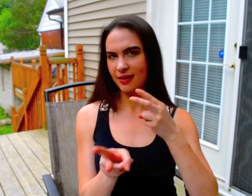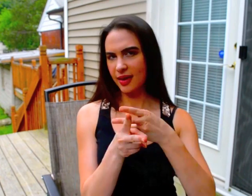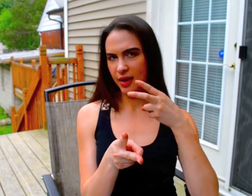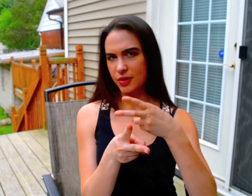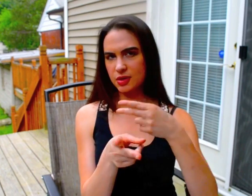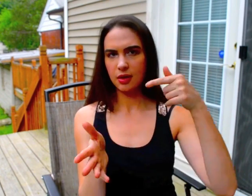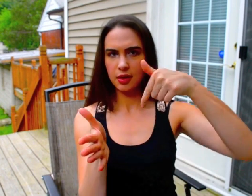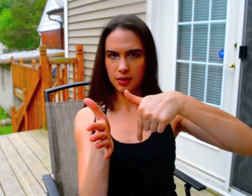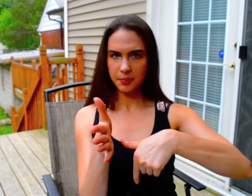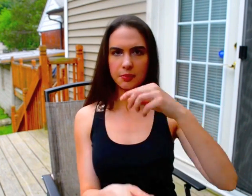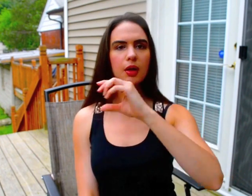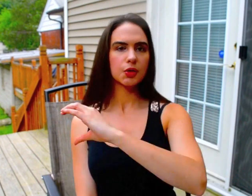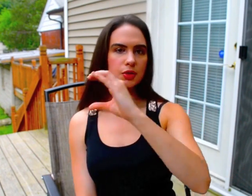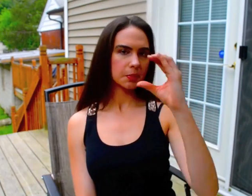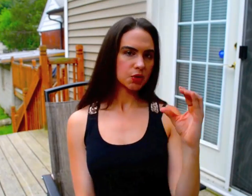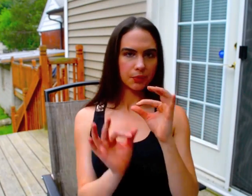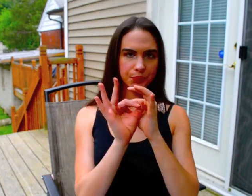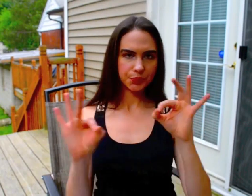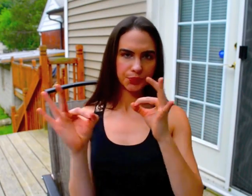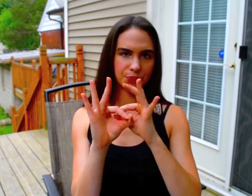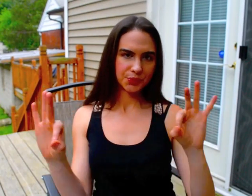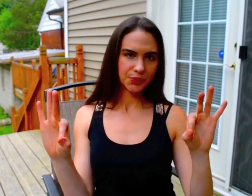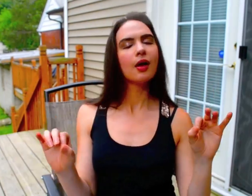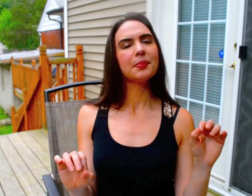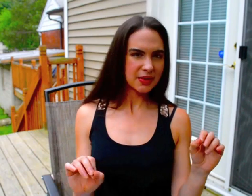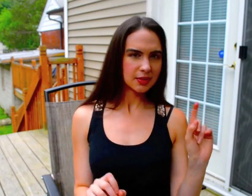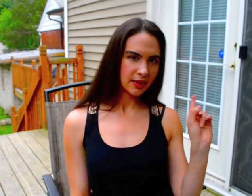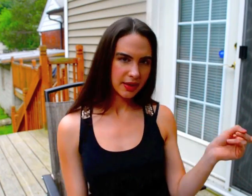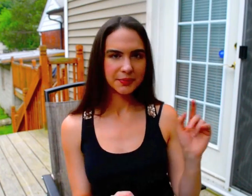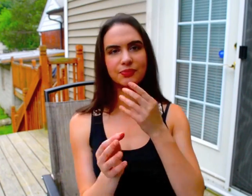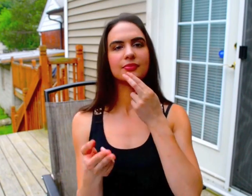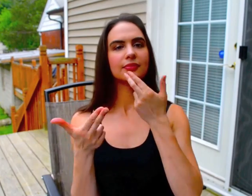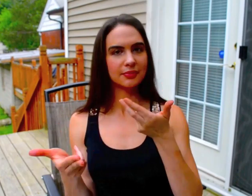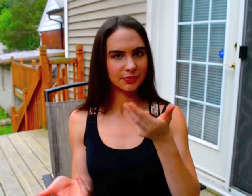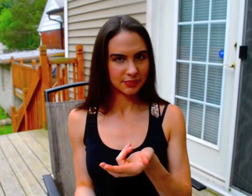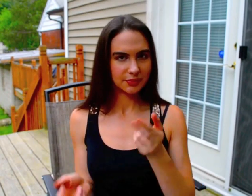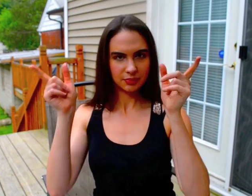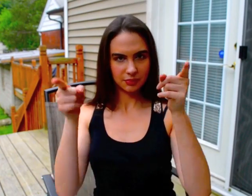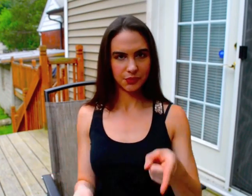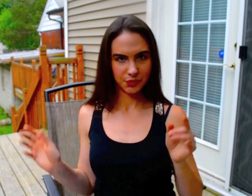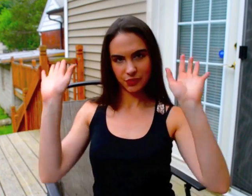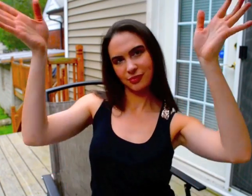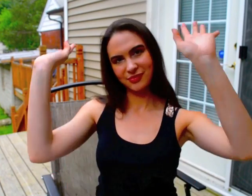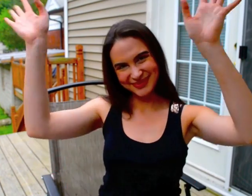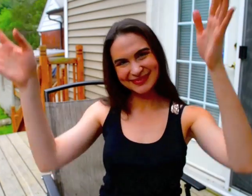and cares deeply about closed captioning access he's an awesome comedian